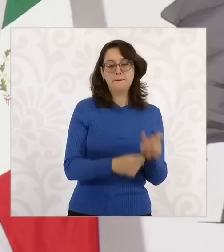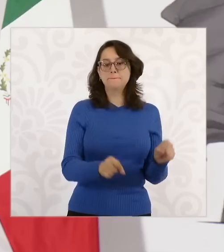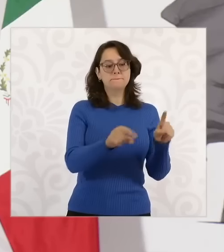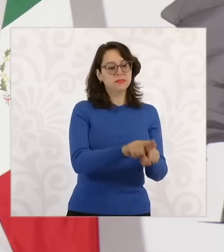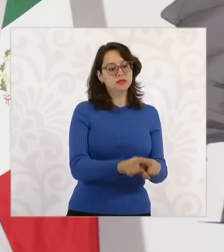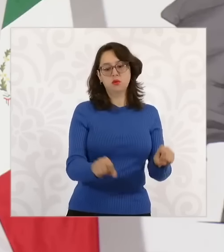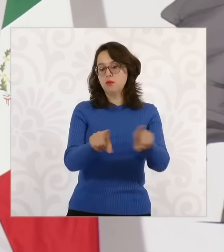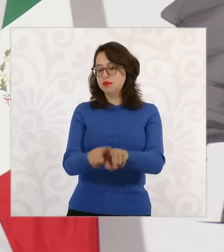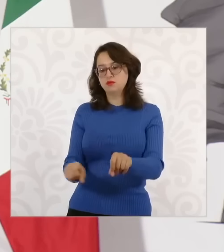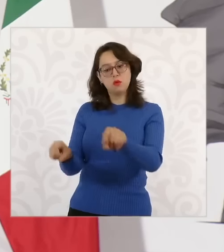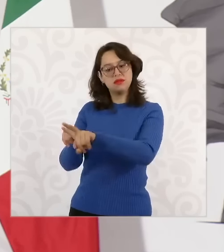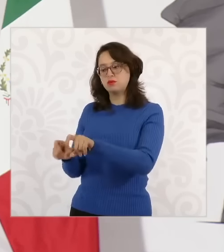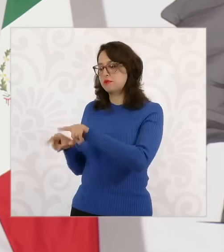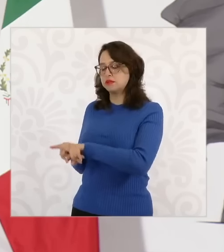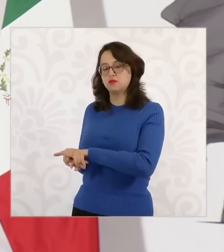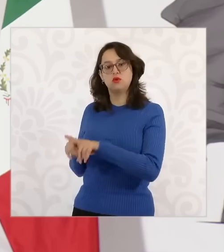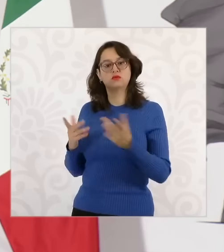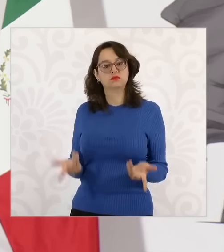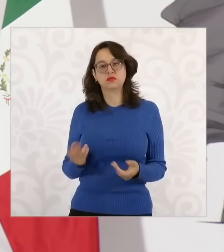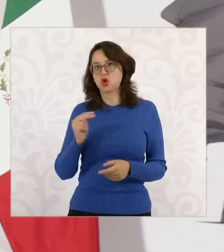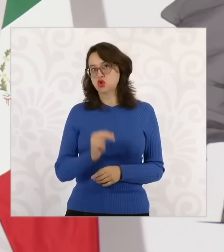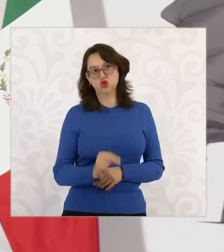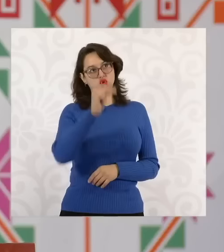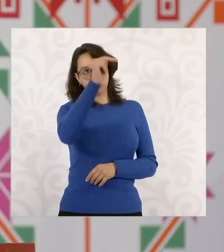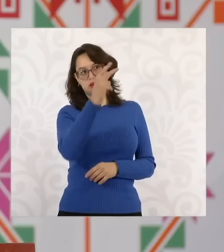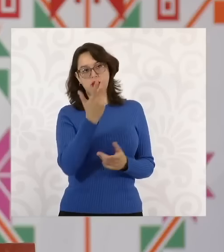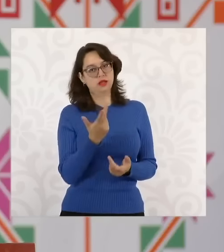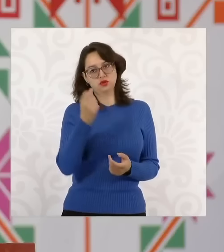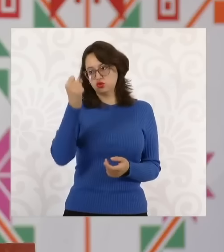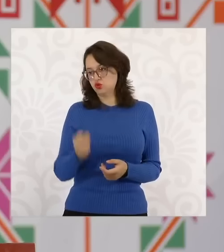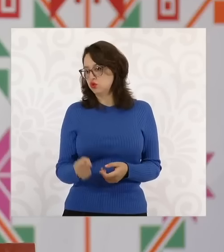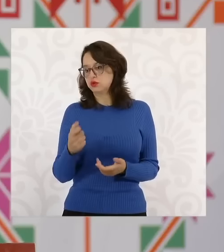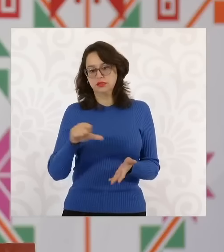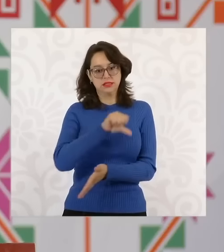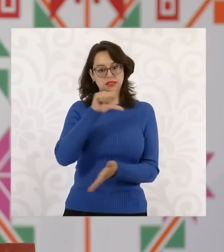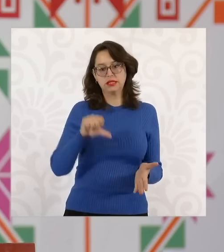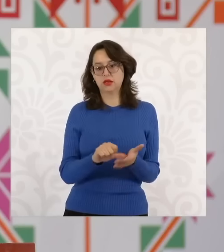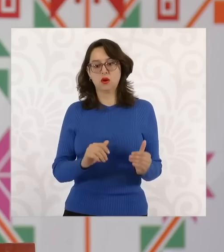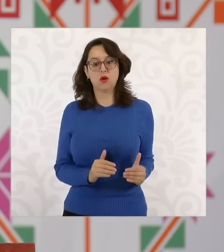que ya estamos construyendo con los del norte, porque es una es una responsabilidad del Estado